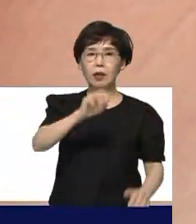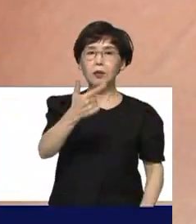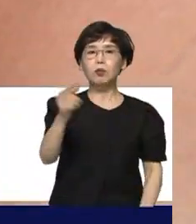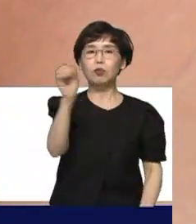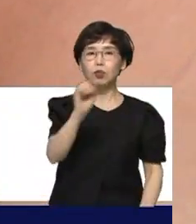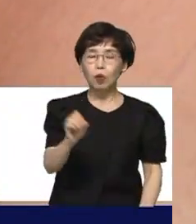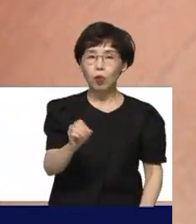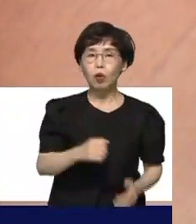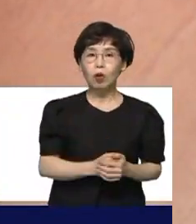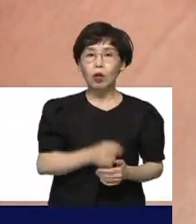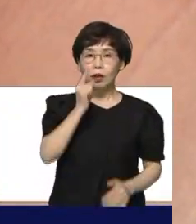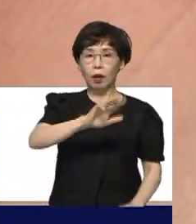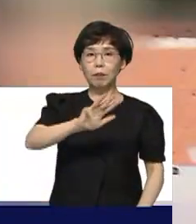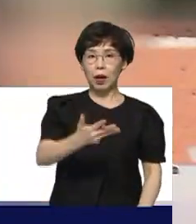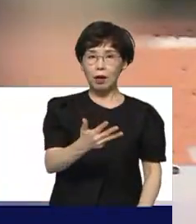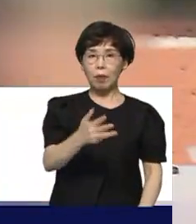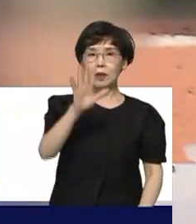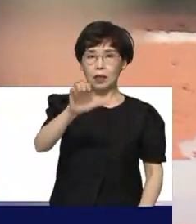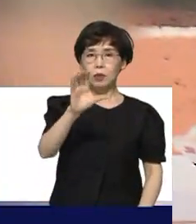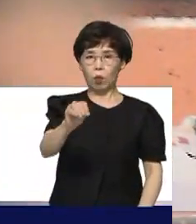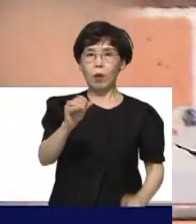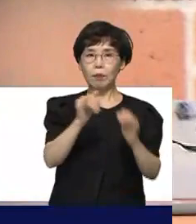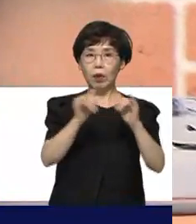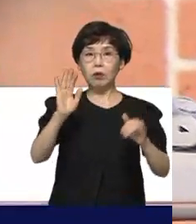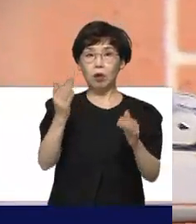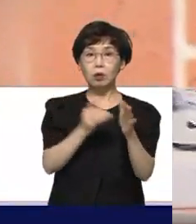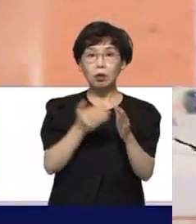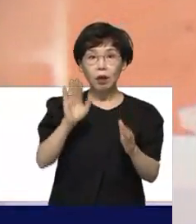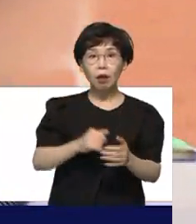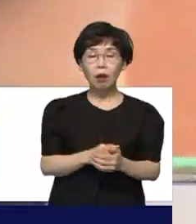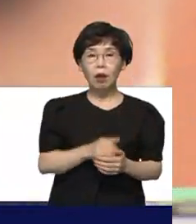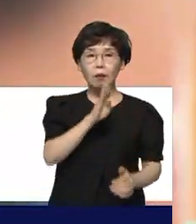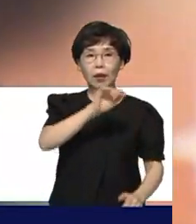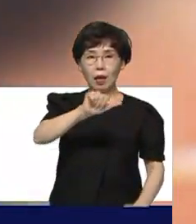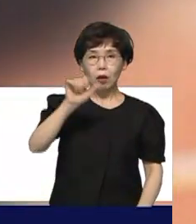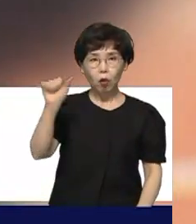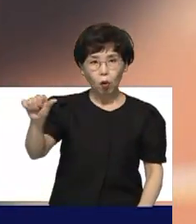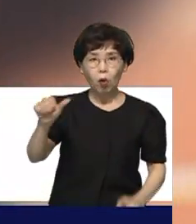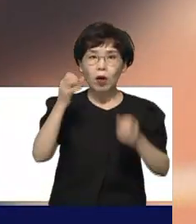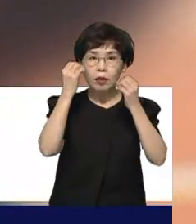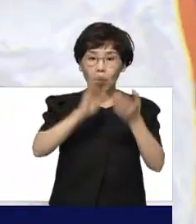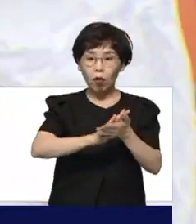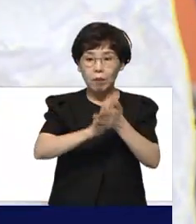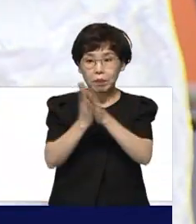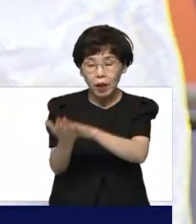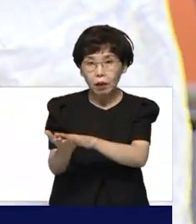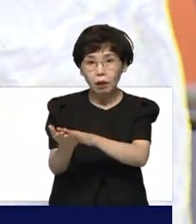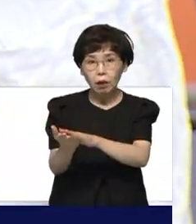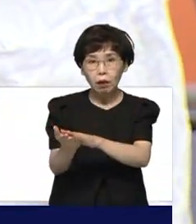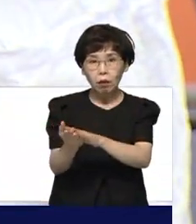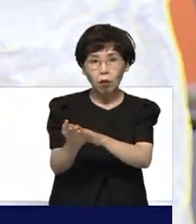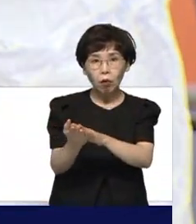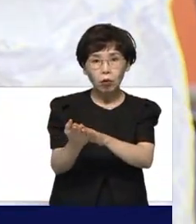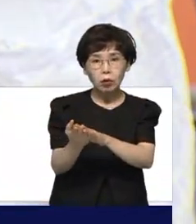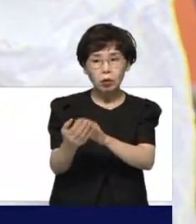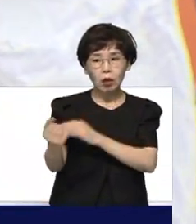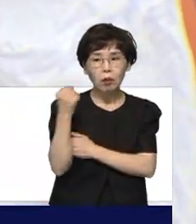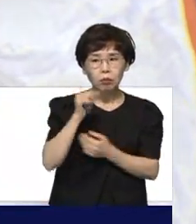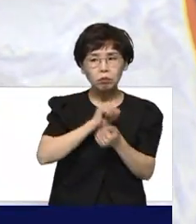36%, 1,845만여 명에 이르는데 BA.5 등 새 변이들이 우세종으로 변할 경우 상당수가